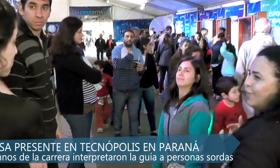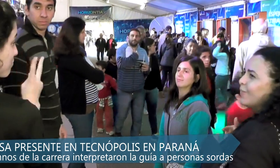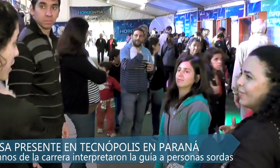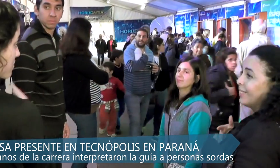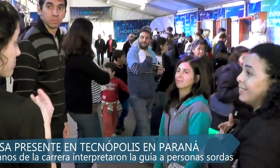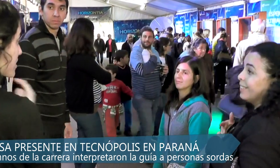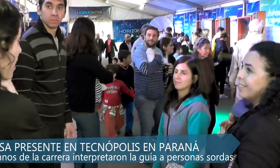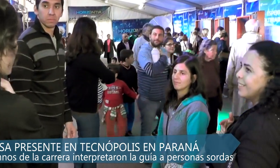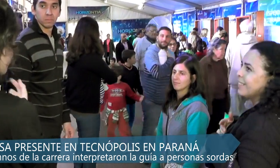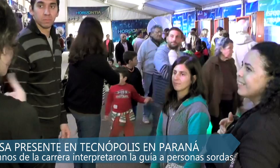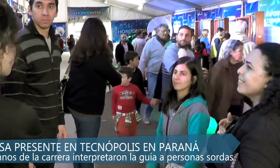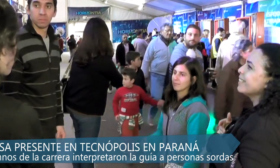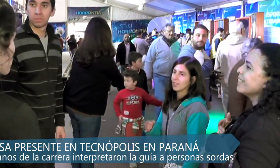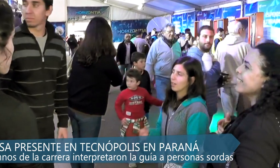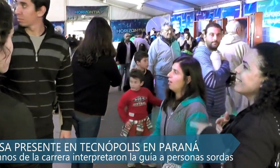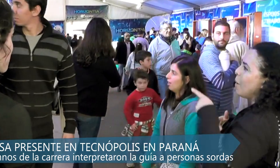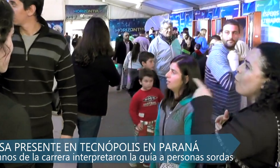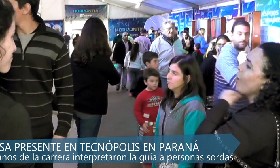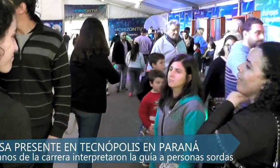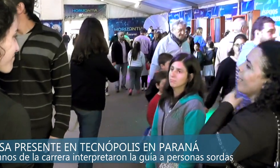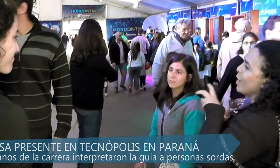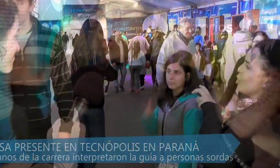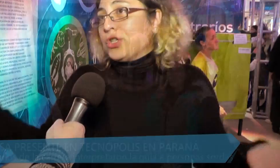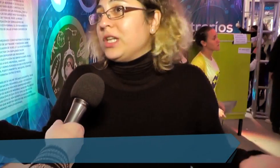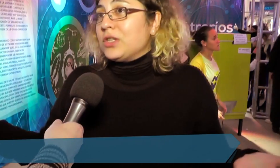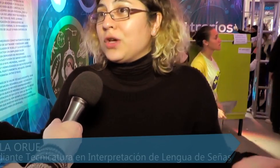la persona Sorda y los oyentes, que son los que están... son todos oyentes los